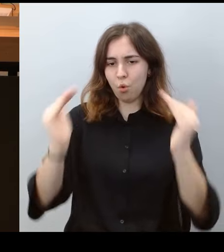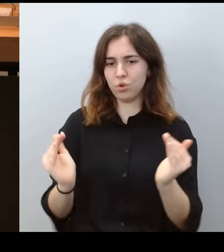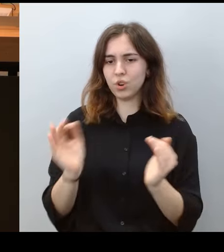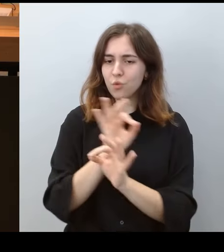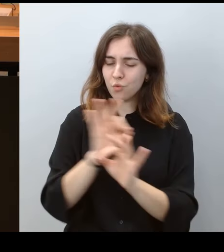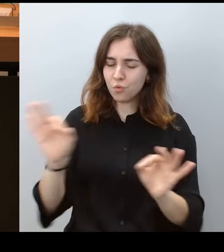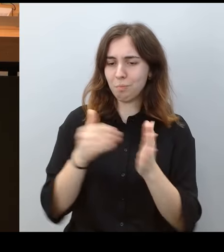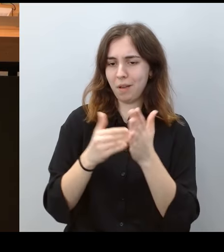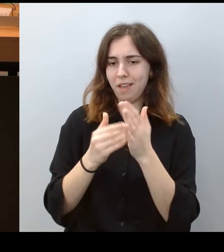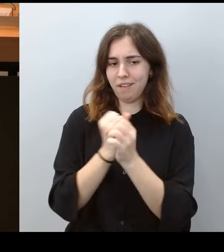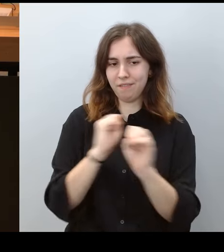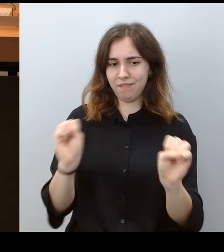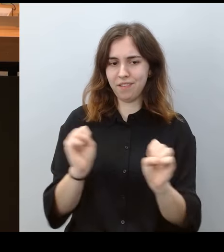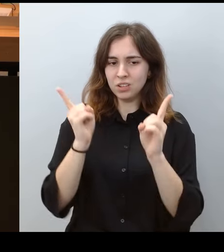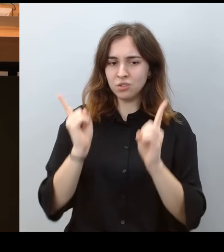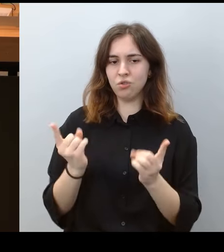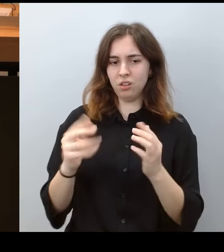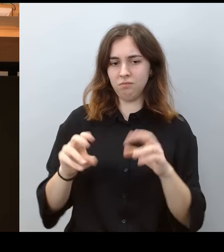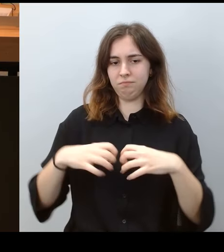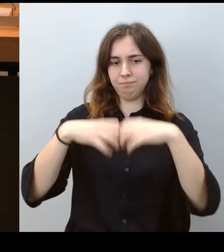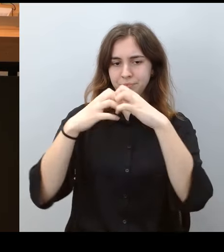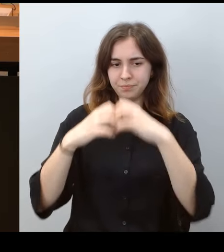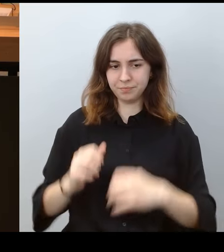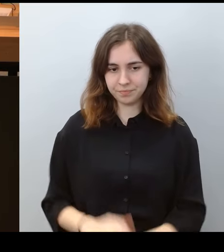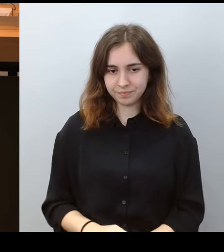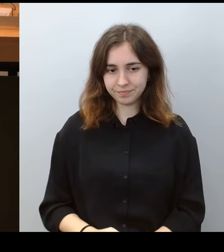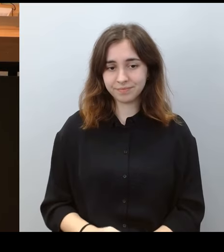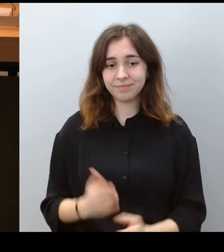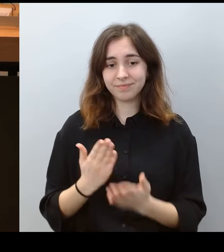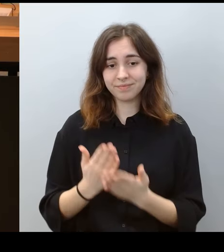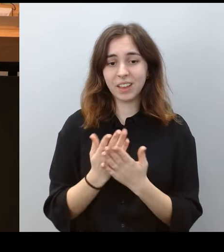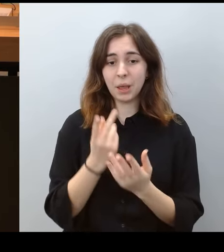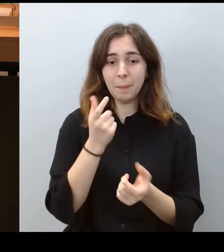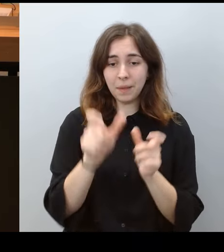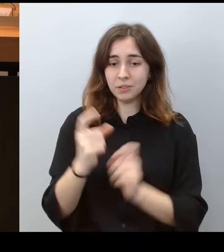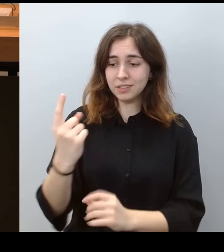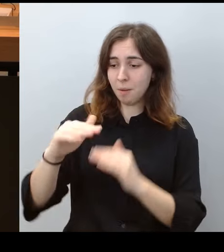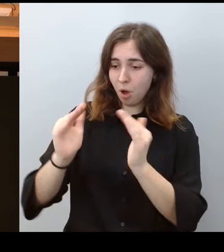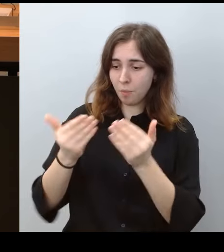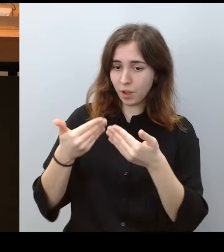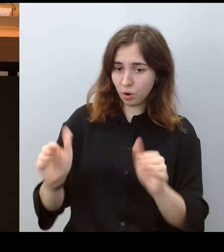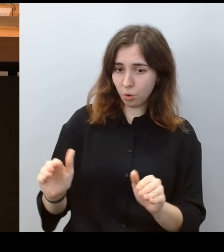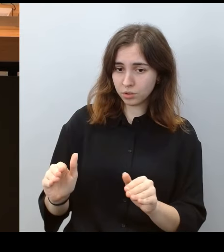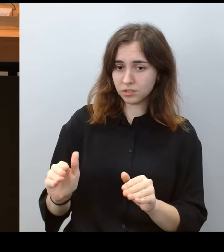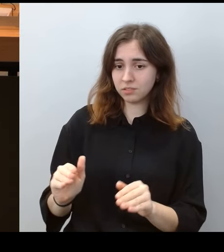rollstuhlfahrende Obdachlose 24 Stunden und sieben Tage die Woche echte Hilfe bekommen, um wieder Anschluss